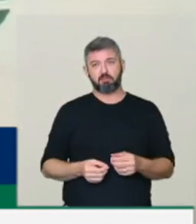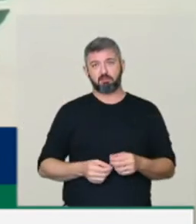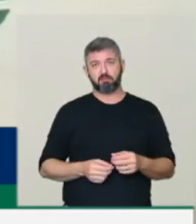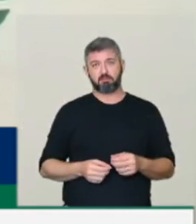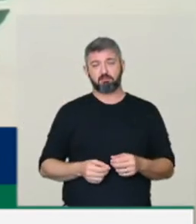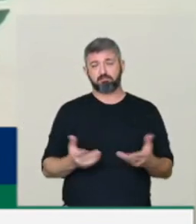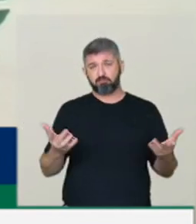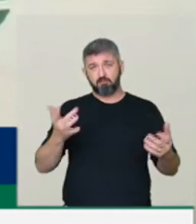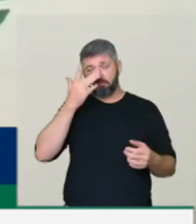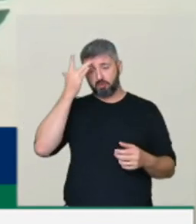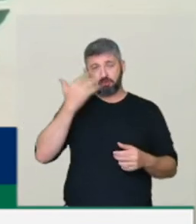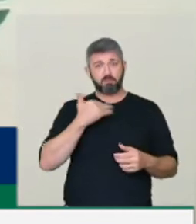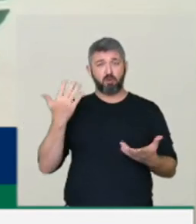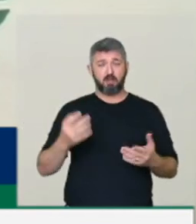ENLUTADAS QUE PERDERAM SEUS ENTES QUERIDOS. NÃO É